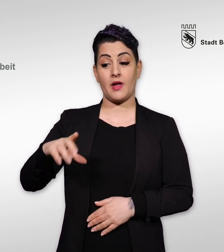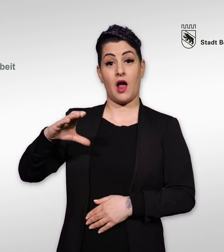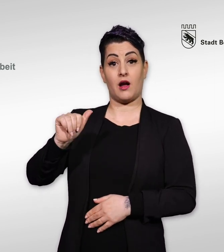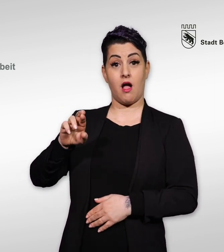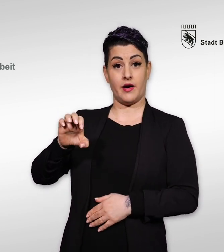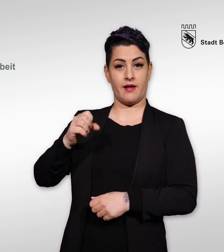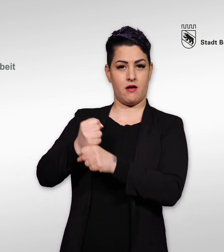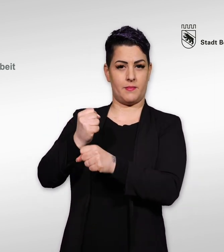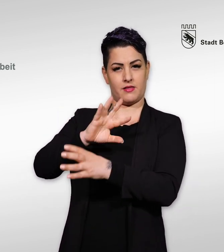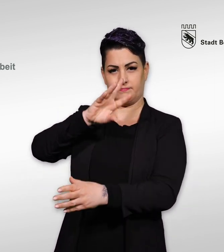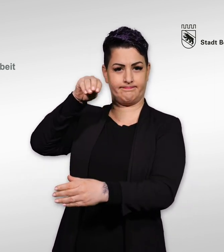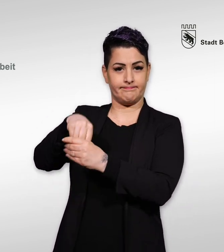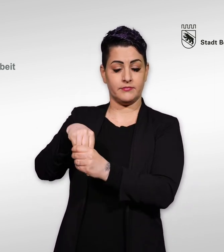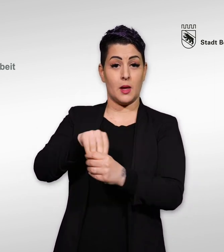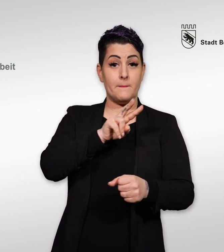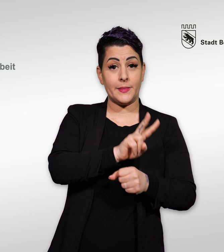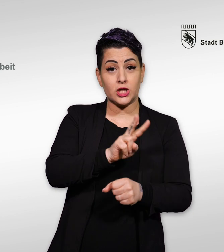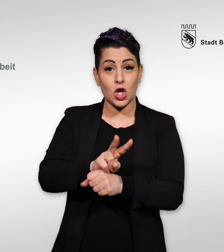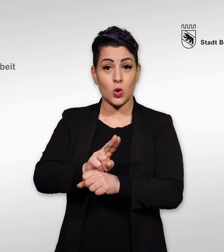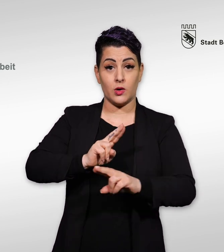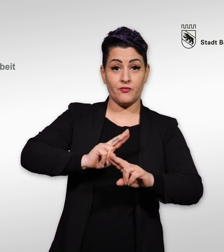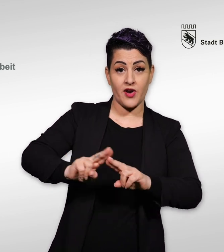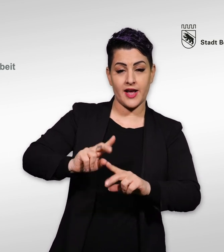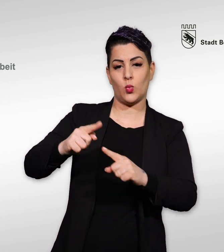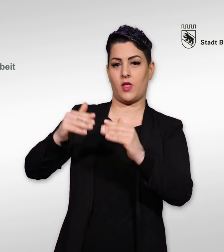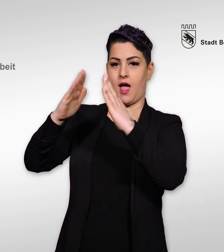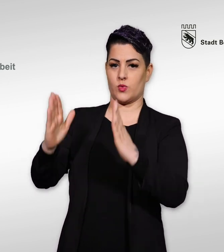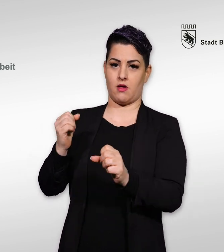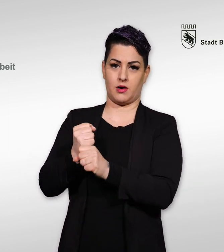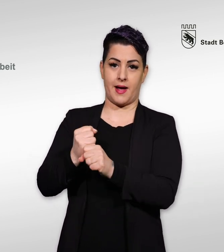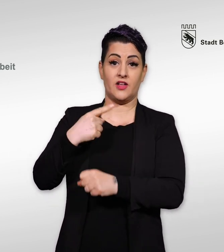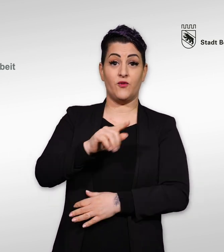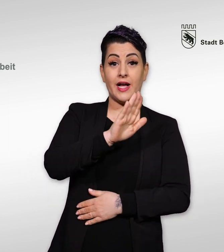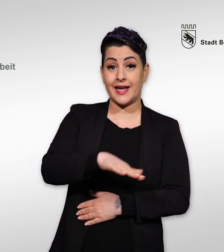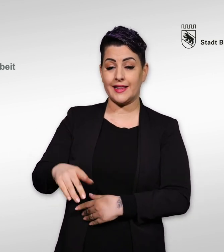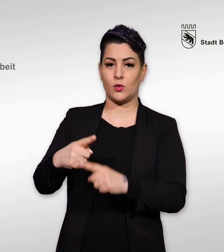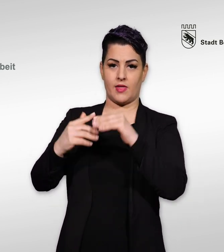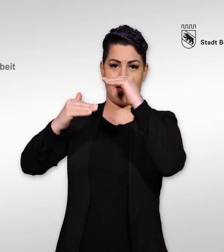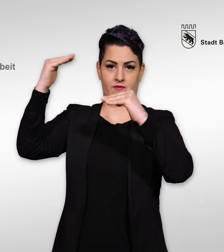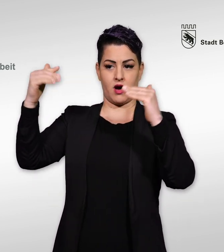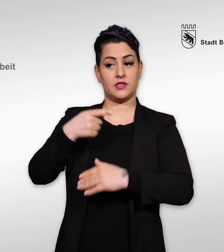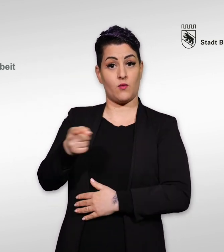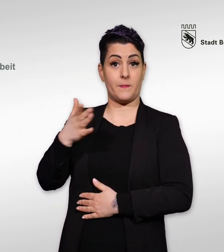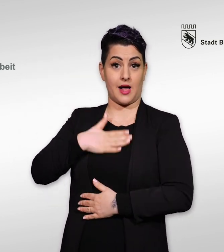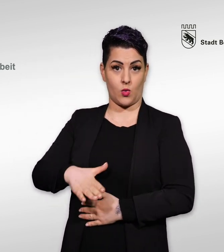Care-Arbeit umfasst die bezahlte und unbezahlte Betreuungs-,